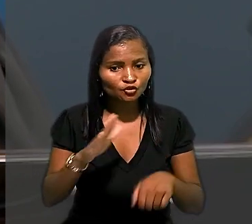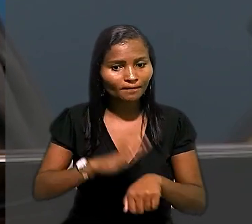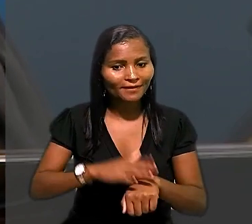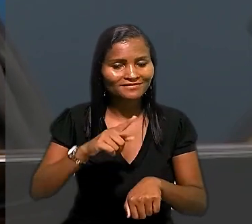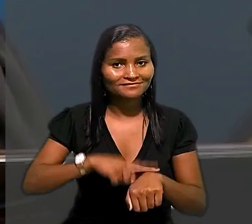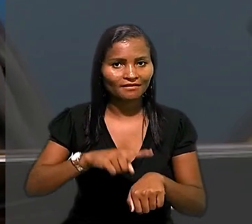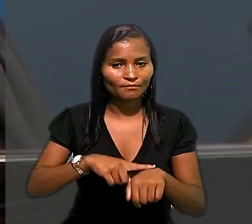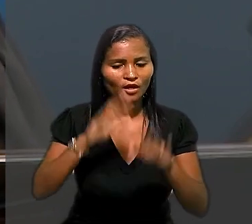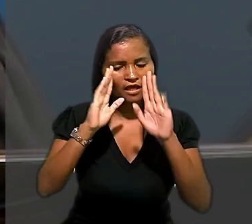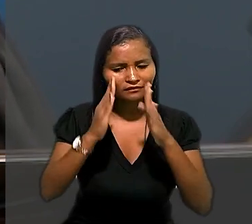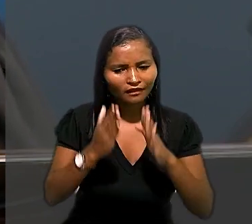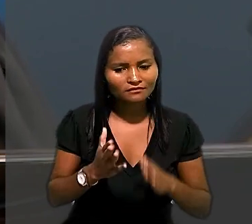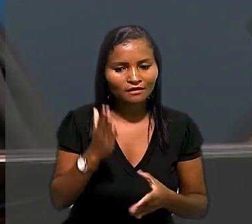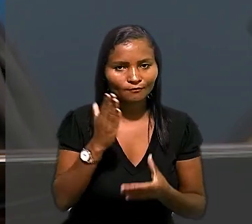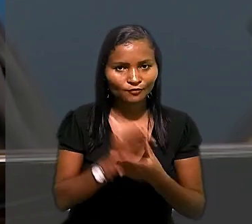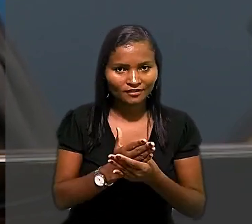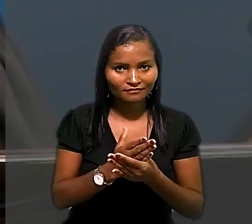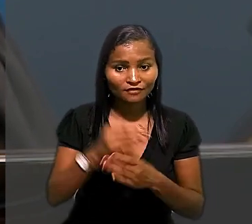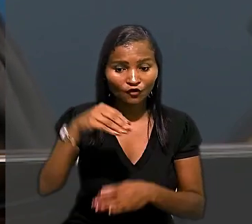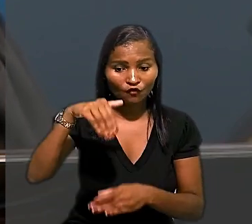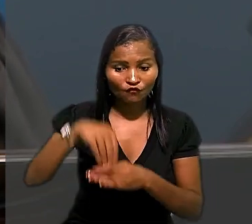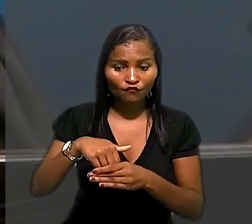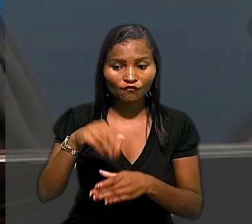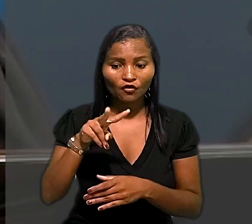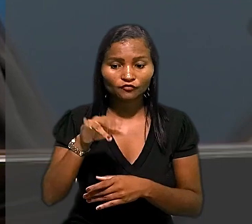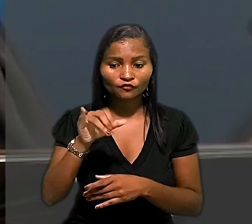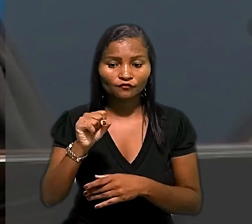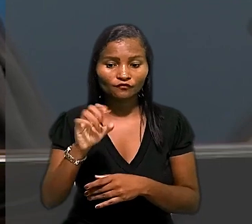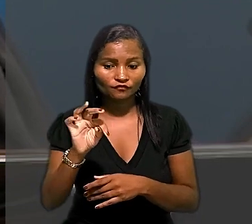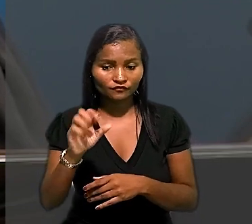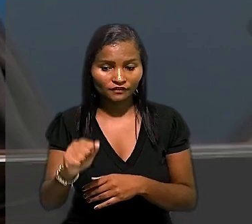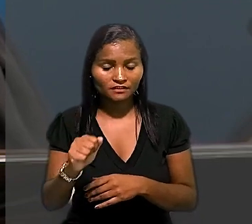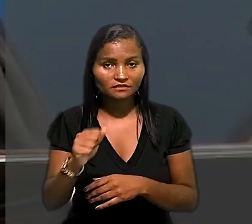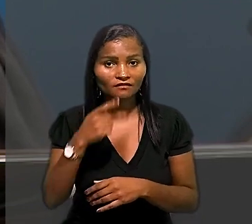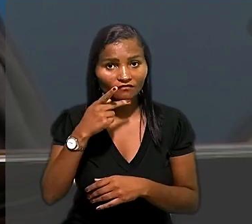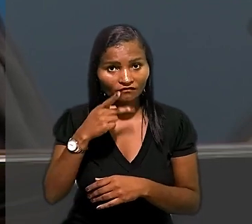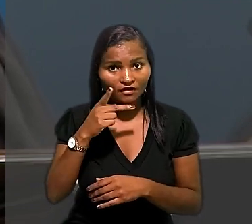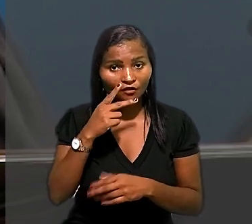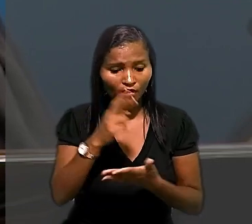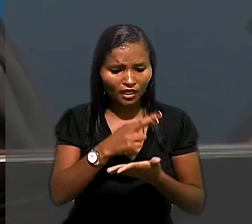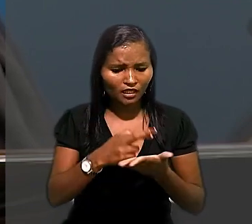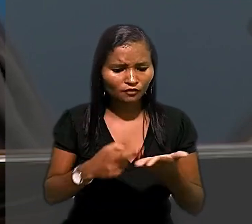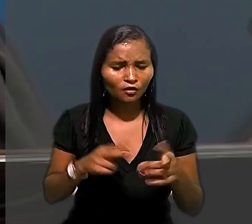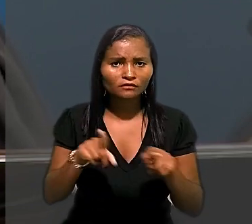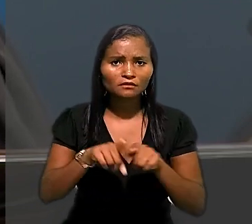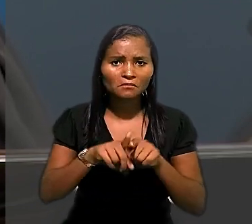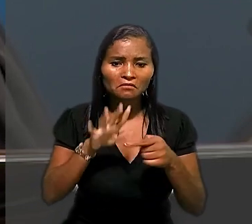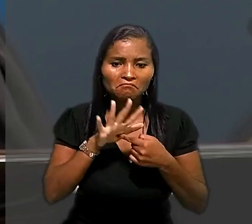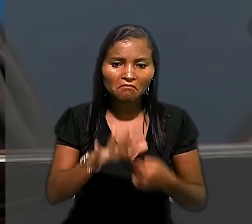para analisar o processo e no voto vista ponderou que o relatório também aponta a inexistência